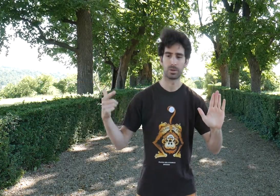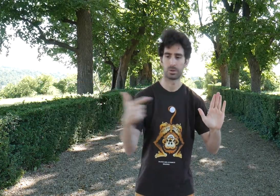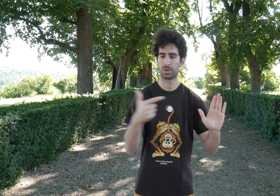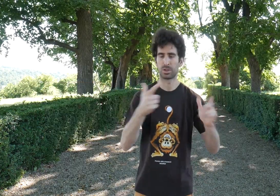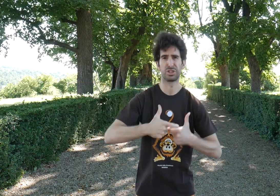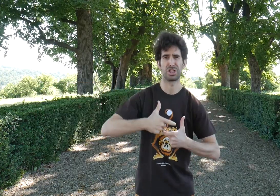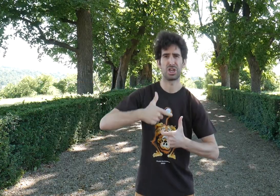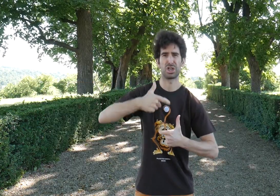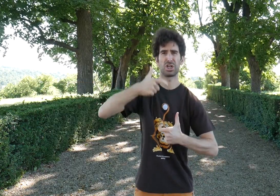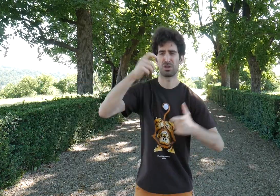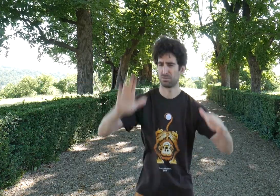Tous les deux sont des géants.